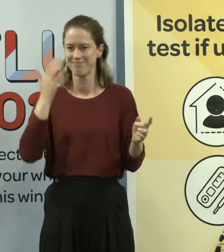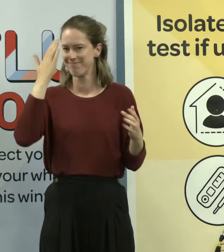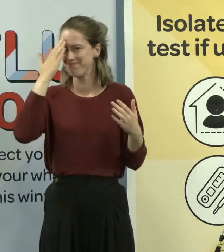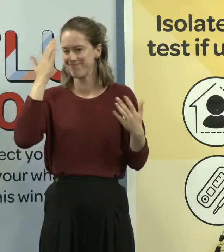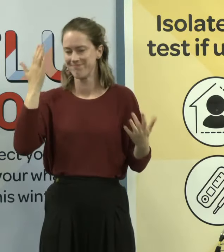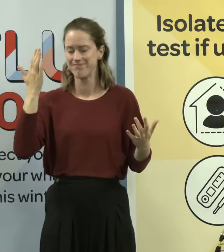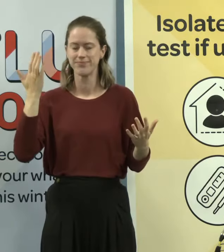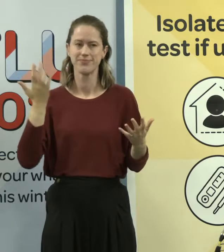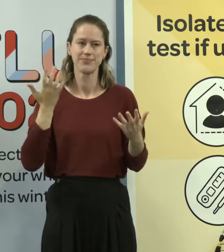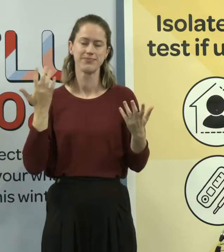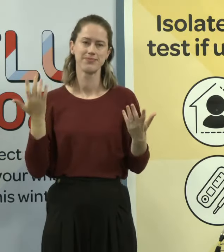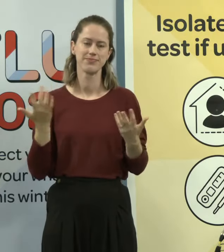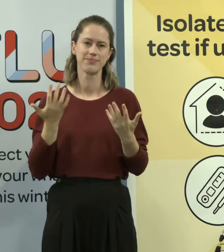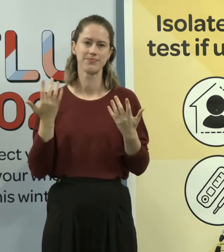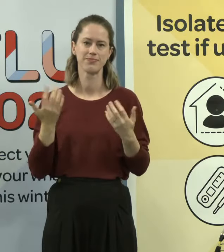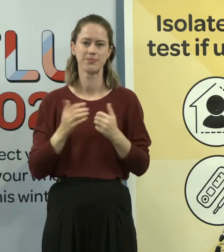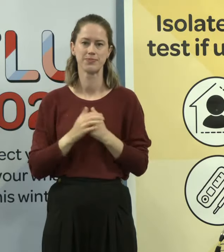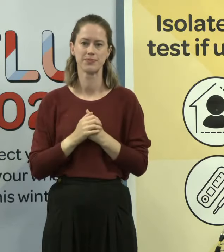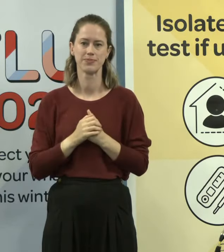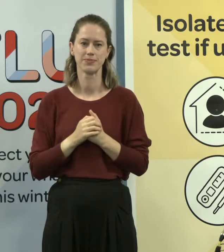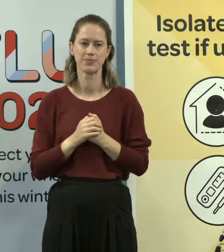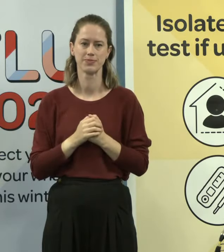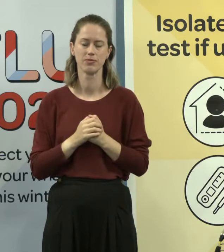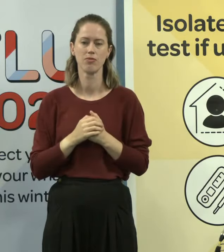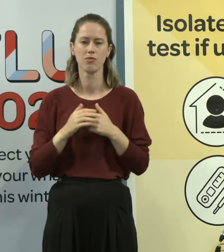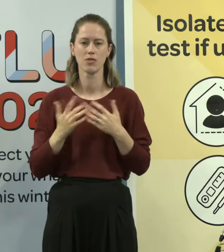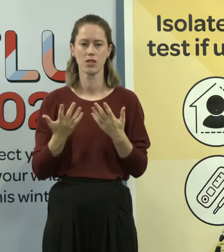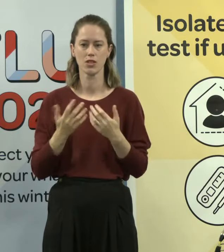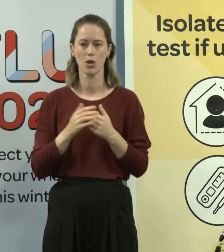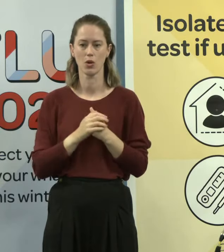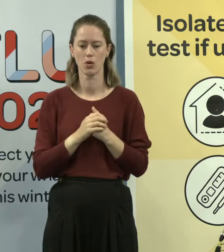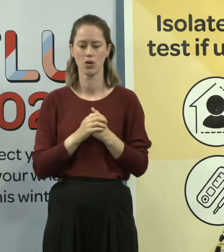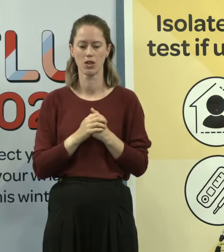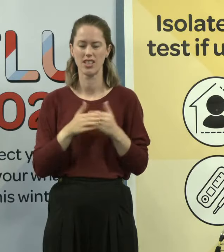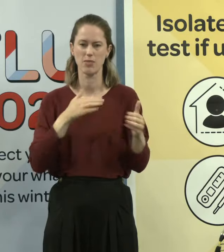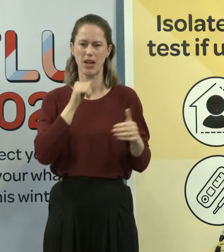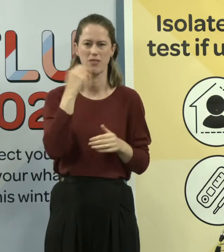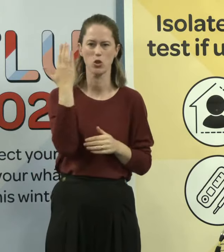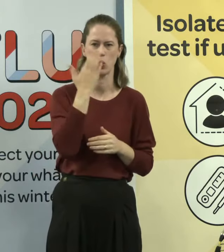tangohanga o te aromatawai whakamutunga.